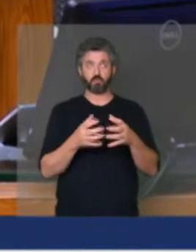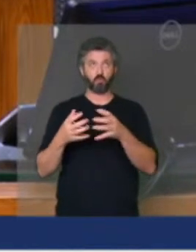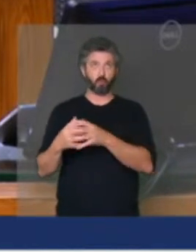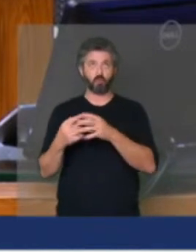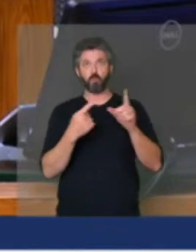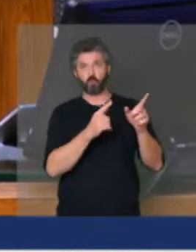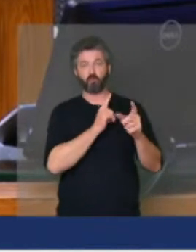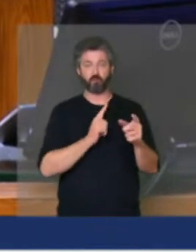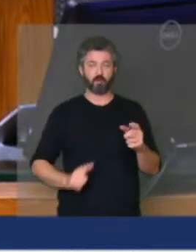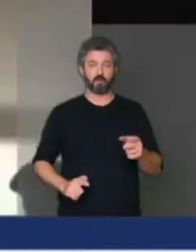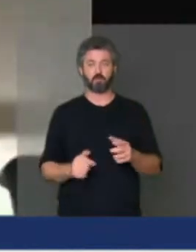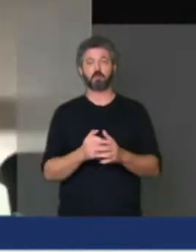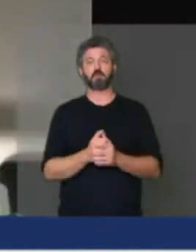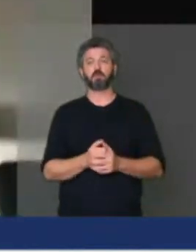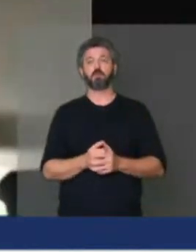PRESIDENTE. ANTES DE MAIS NADA, CUMPRIMENTO A V.EXA.